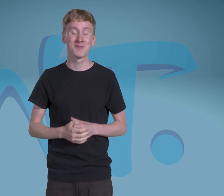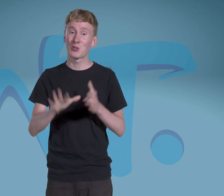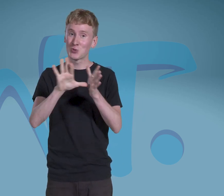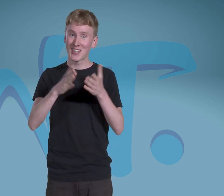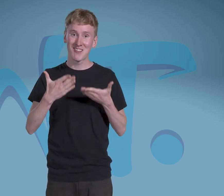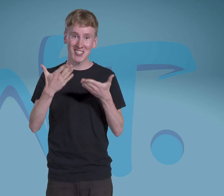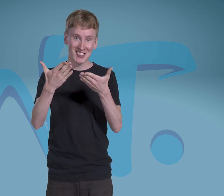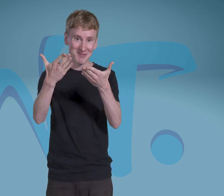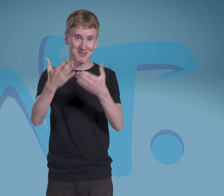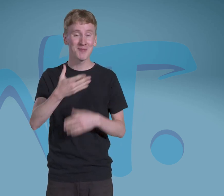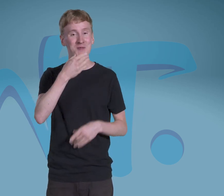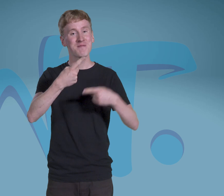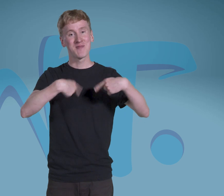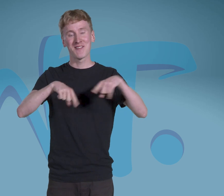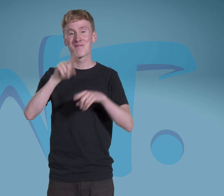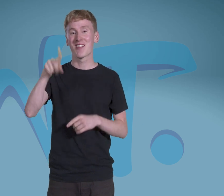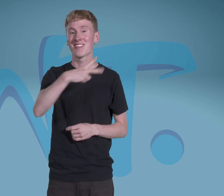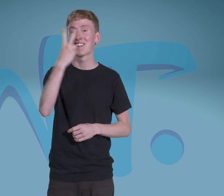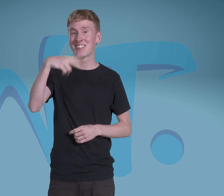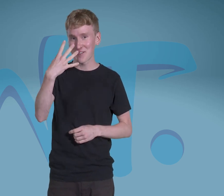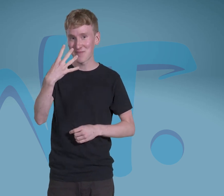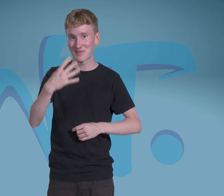Syysterveisin, Nuorisotoimikunta 2024